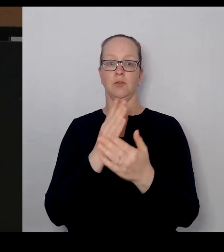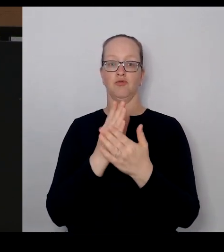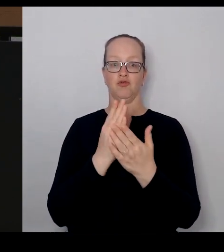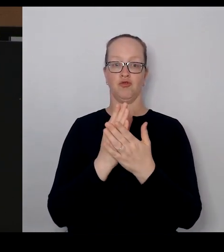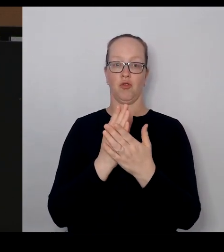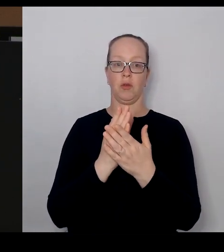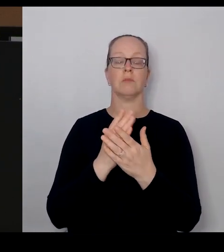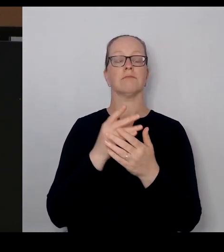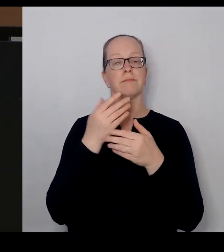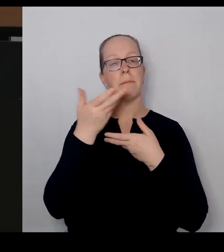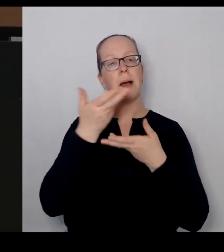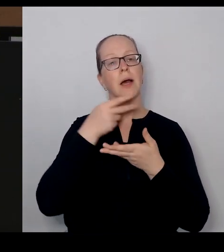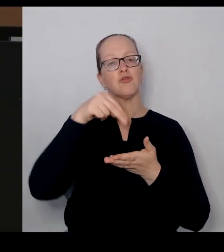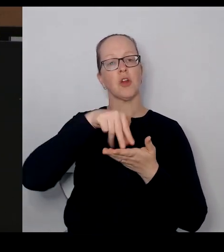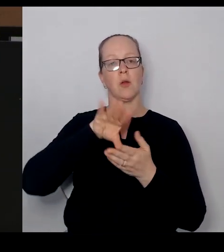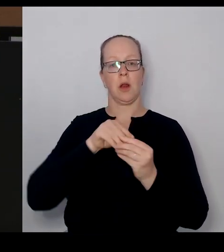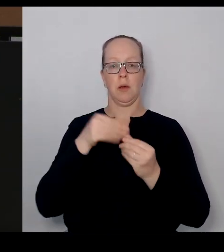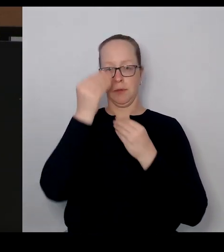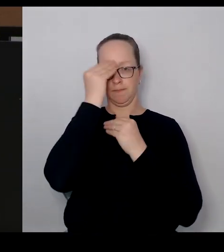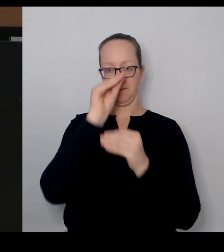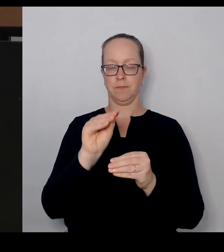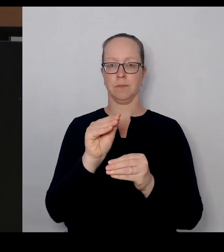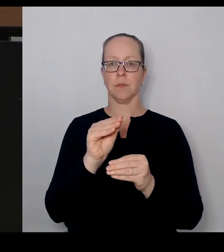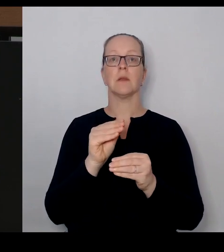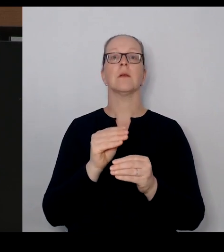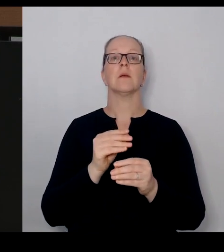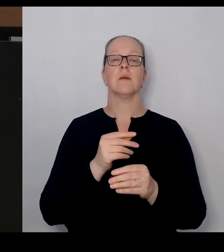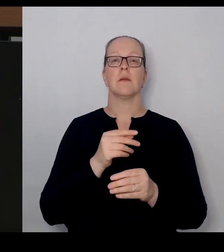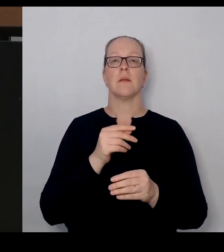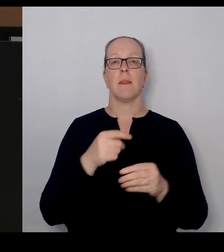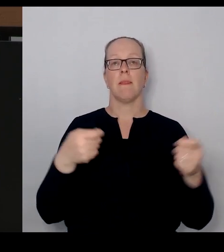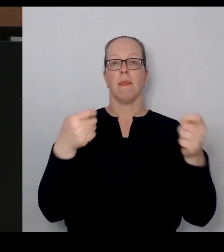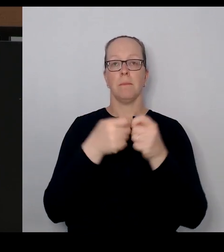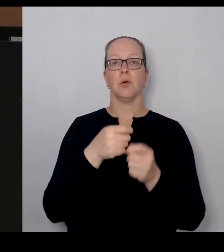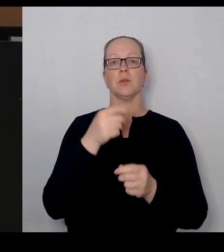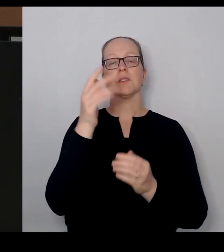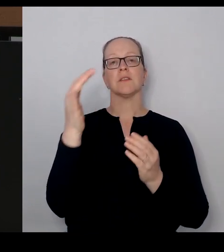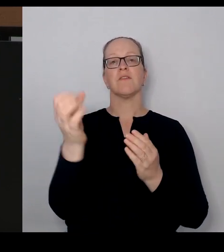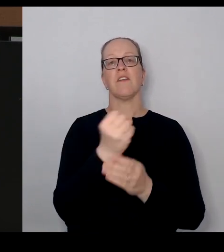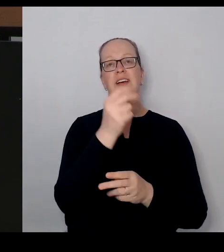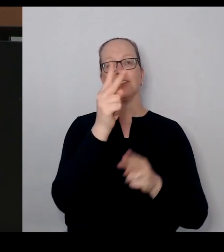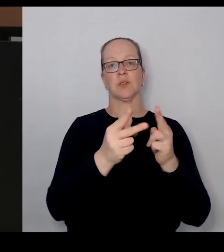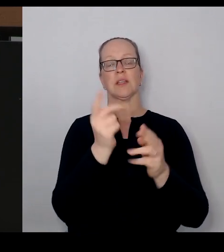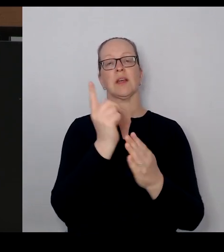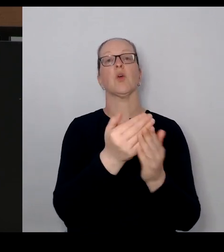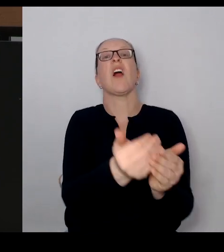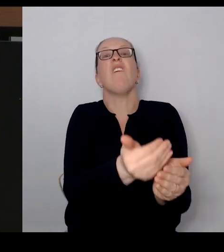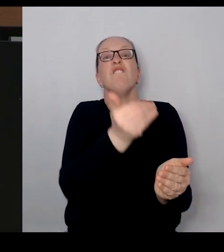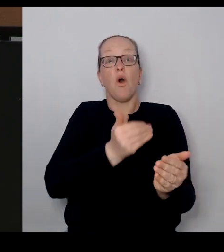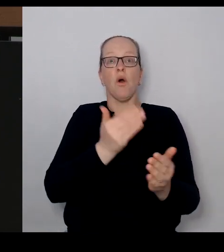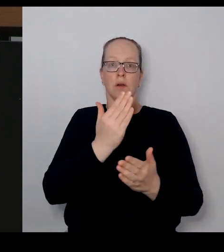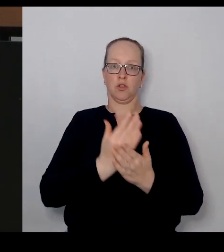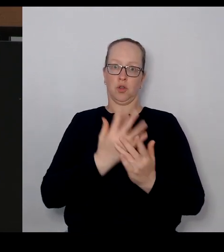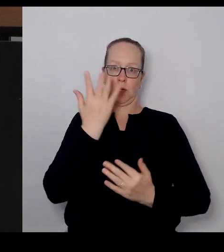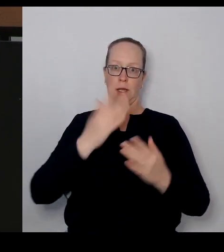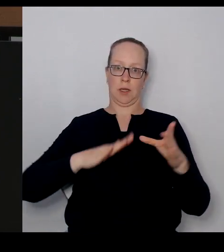Rechnungshof durchgreifende rechtliche Bedenken vorgebracht, die später durch das Verfassungsgerichtsurteil und das